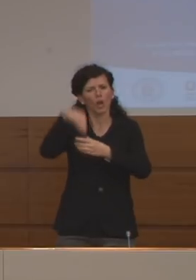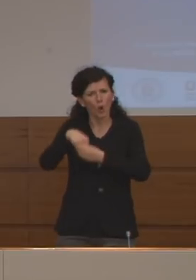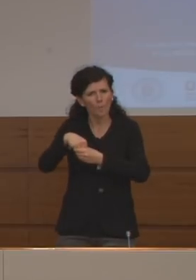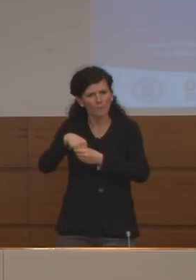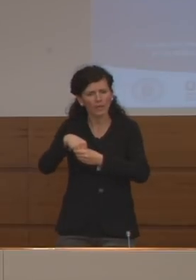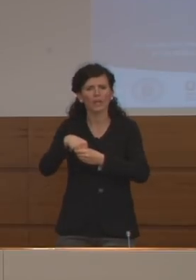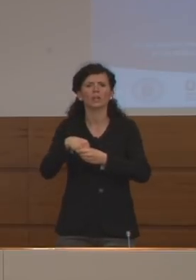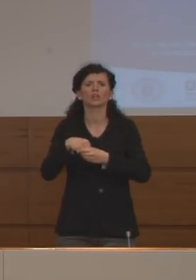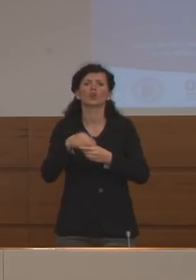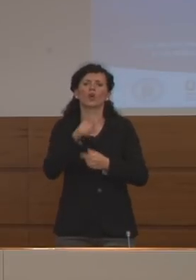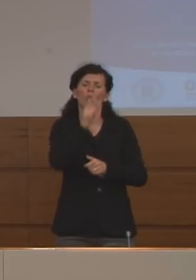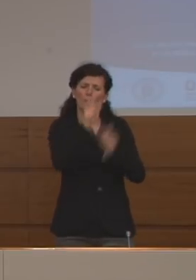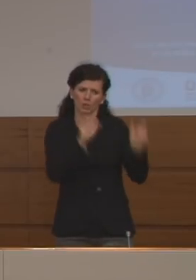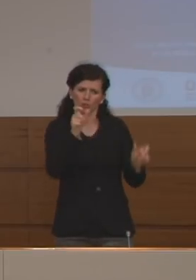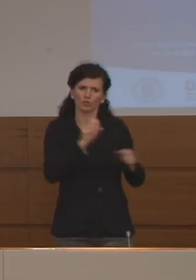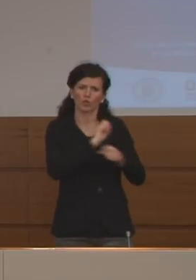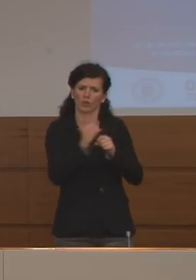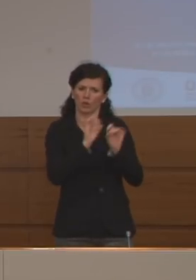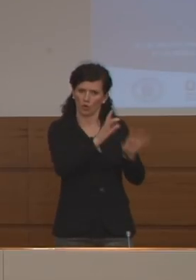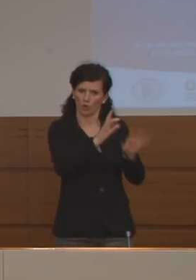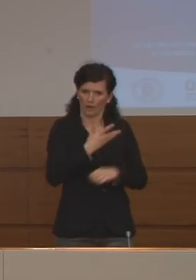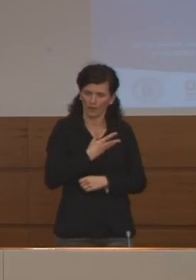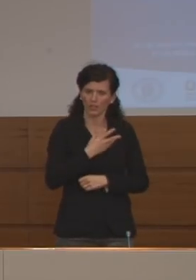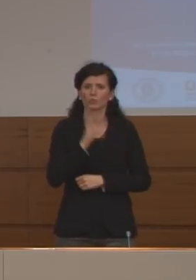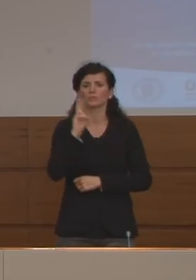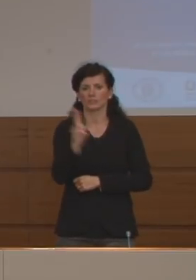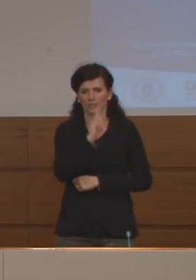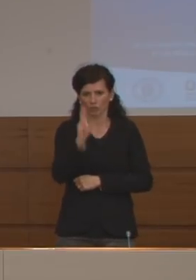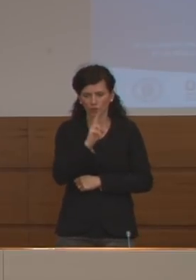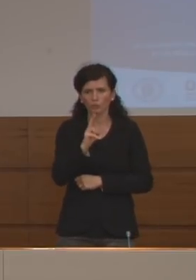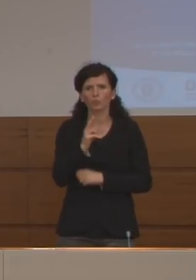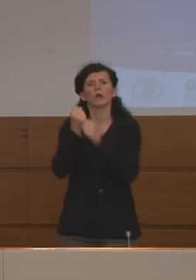attualmente positive, di quelle decedute e delle persone guarite.